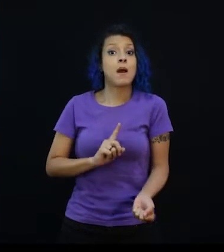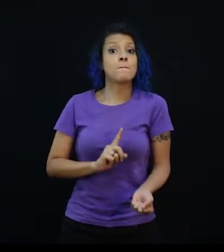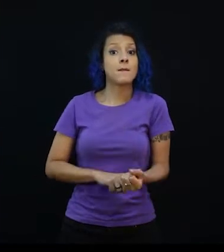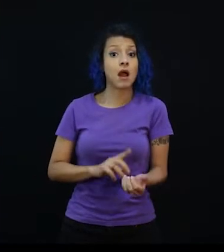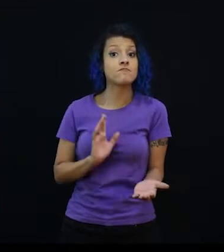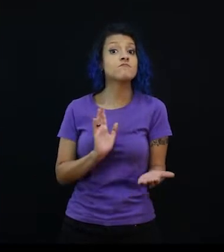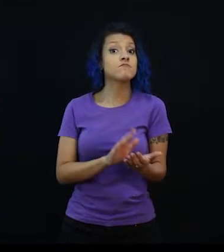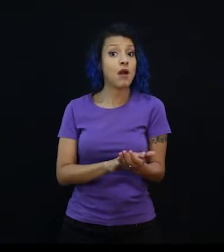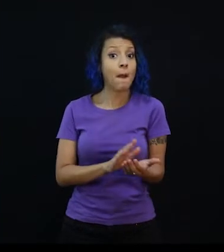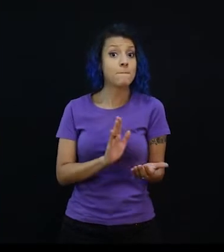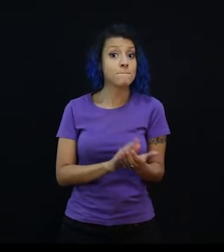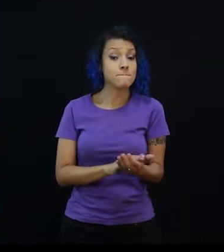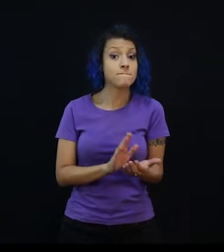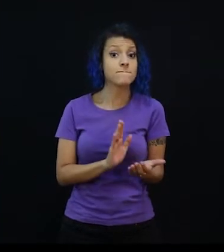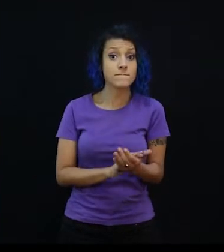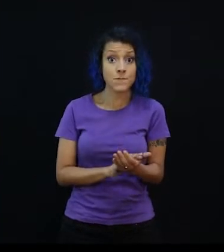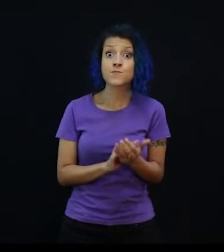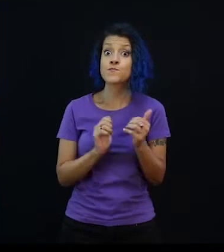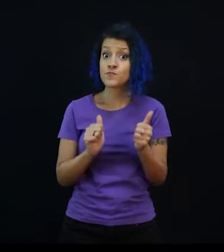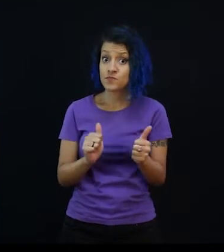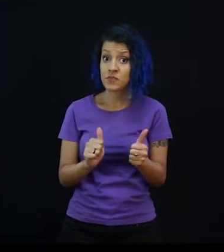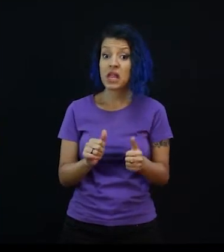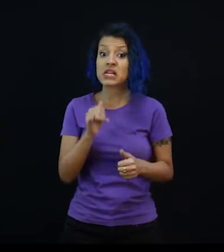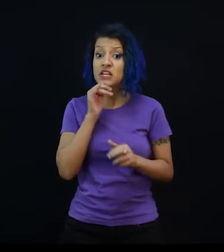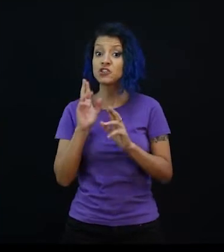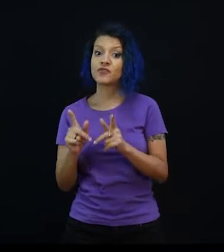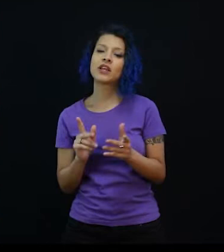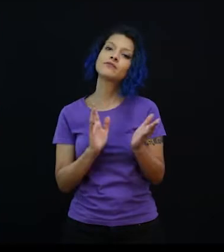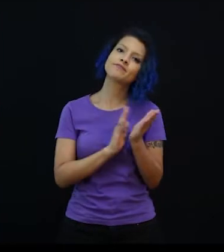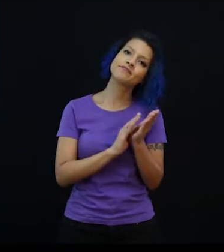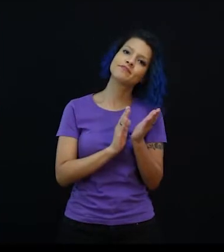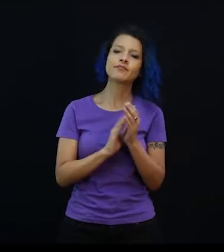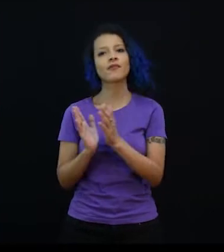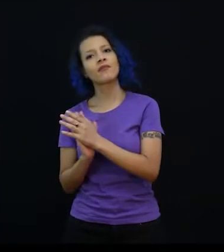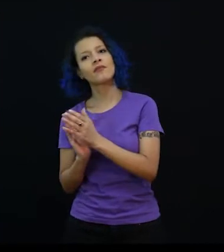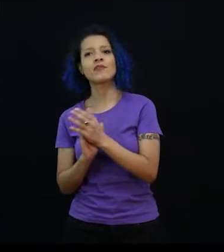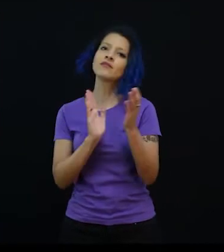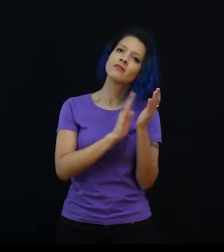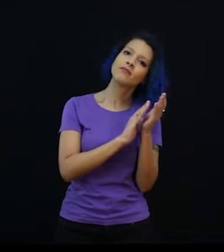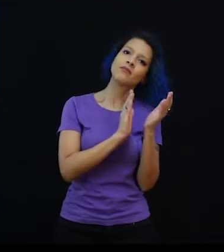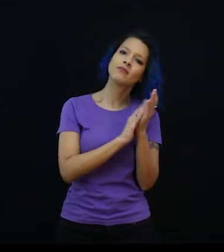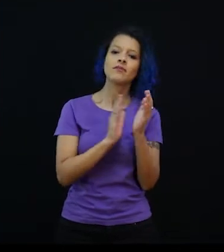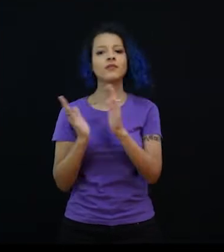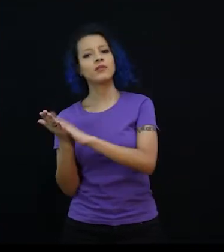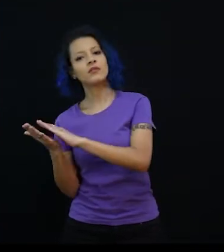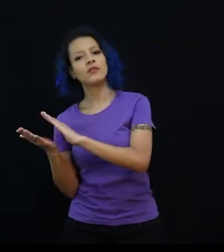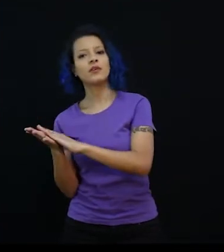e quando chegar numa parte diferente, por exemplo, Oin oin Ou